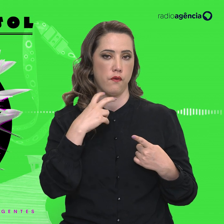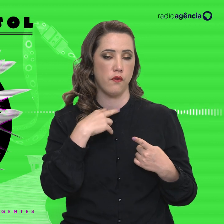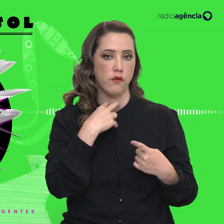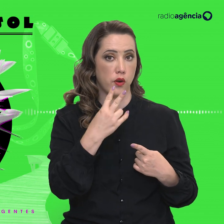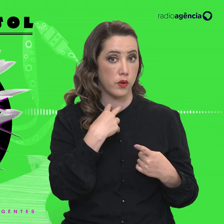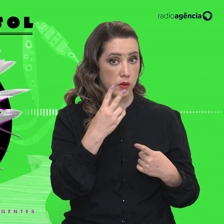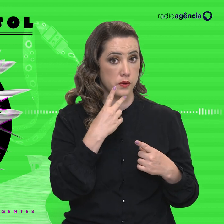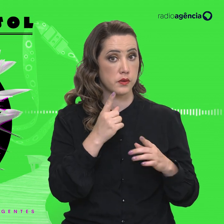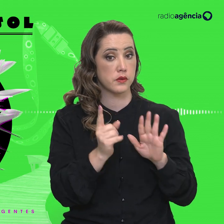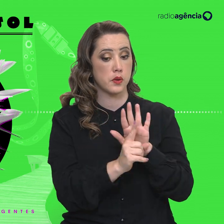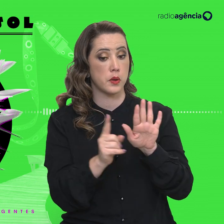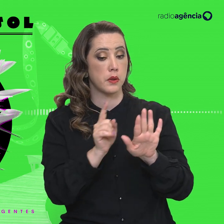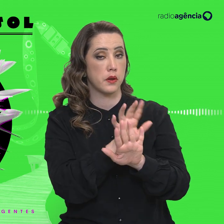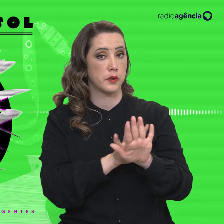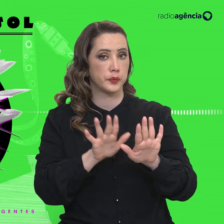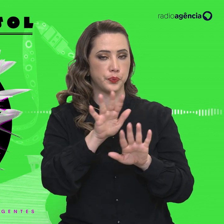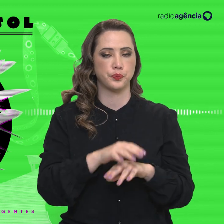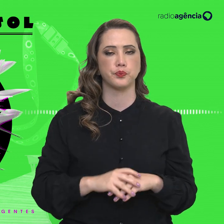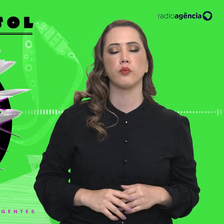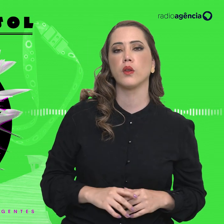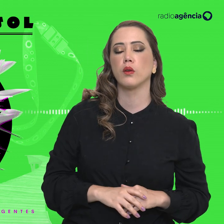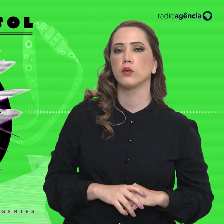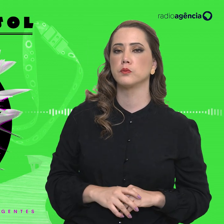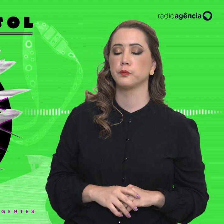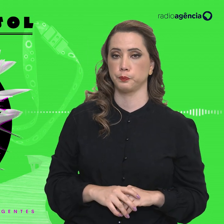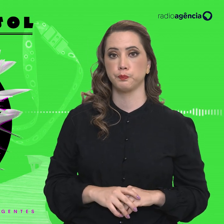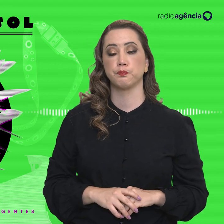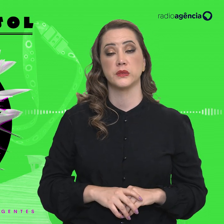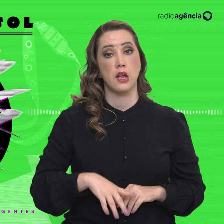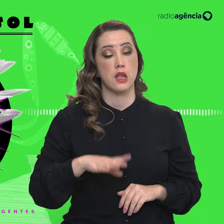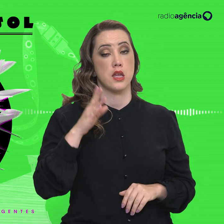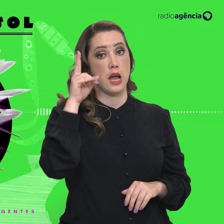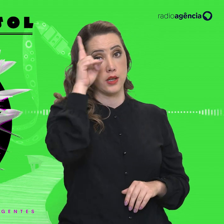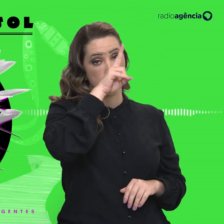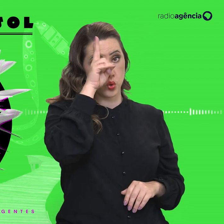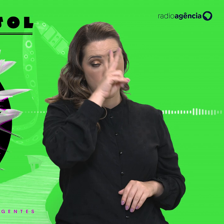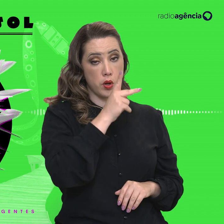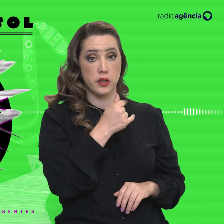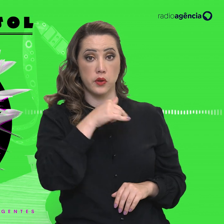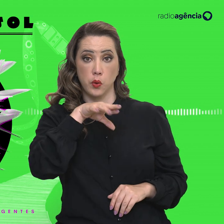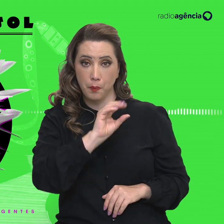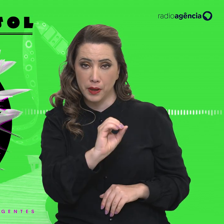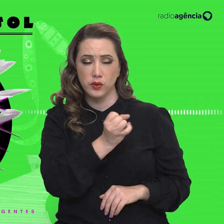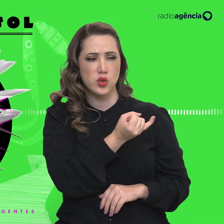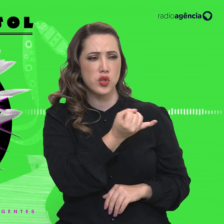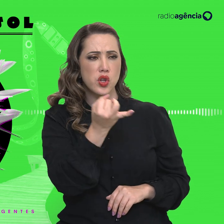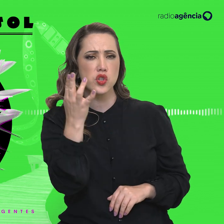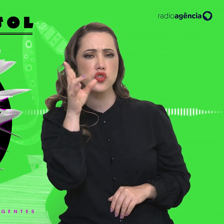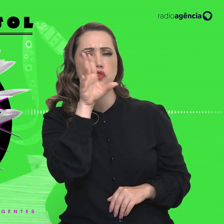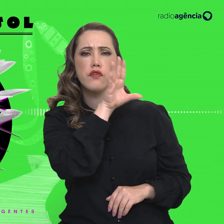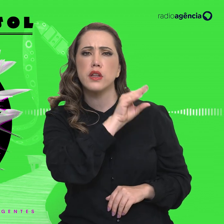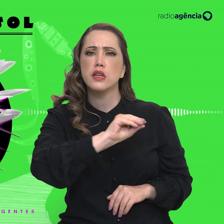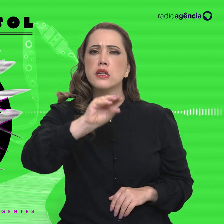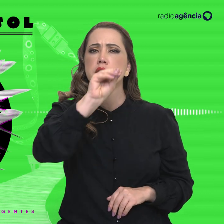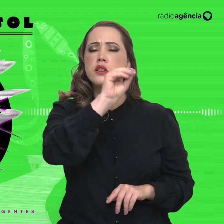[Leyberson] Desde cedo, a história do Pedro Alcântara é marcada por diferentes vozes. [Leyberson] Ele fez suas primeiras participações no mundo da locução quando criança.